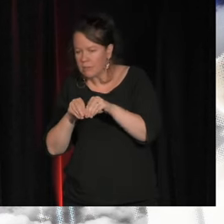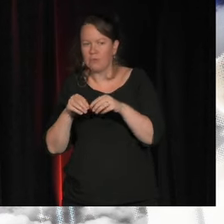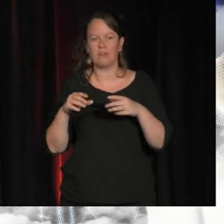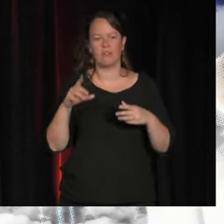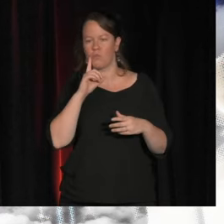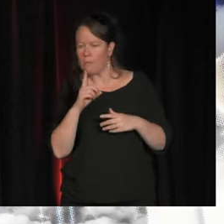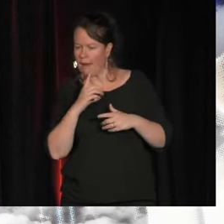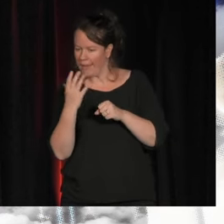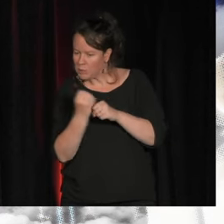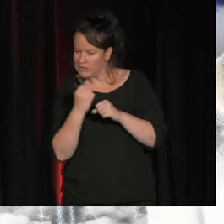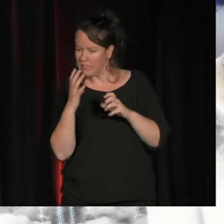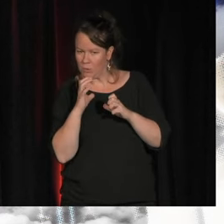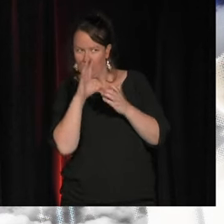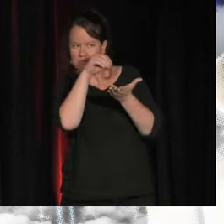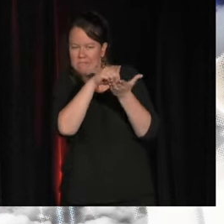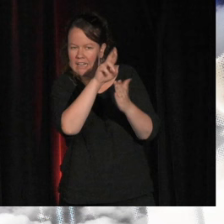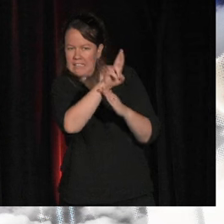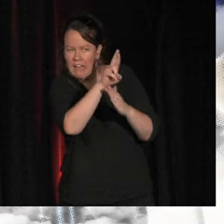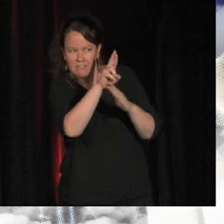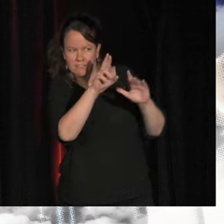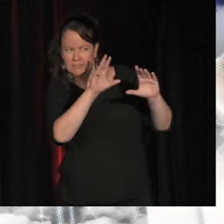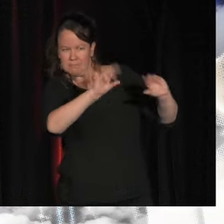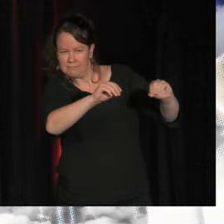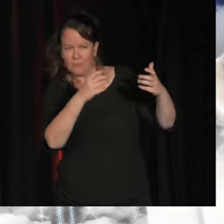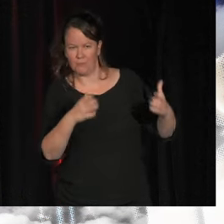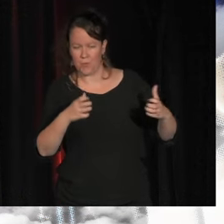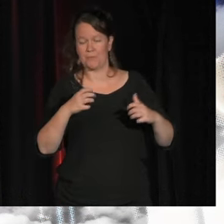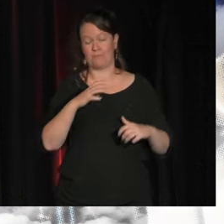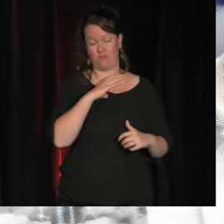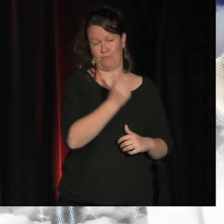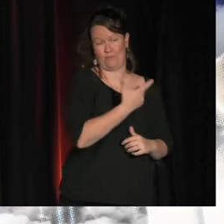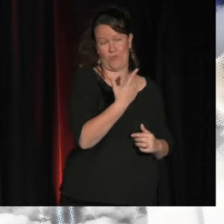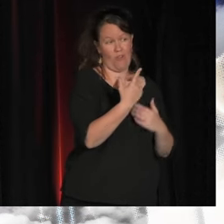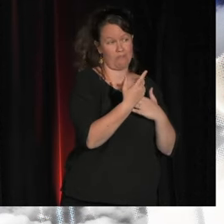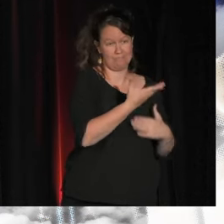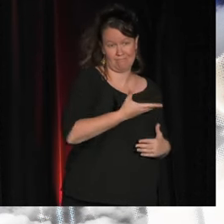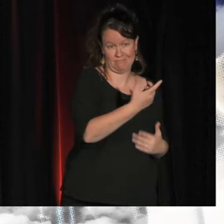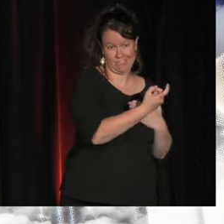ou quoi et j'avais vu quelques critiques qui avaient été faites à ce niveau-là. A priori, Blizzard avait empêché, avait interdit, je crois,